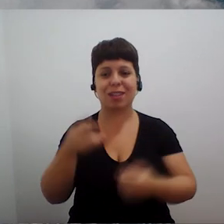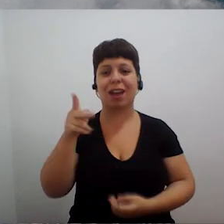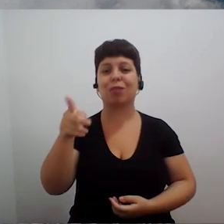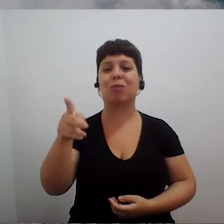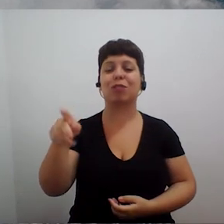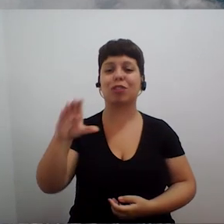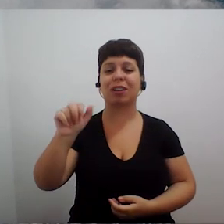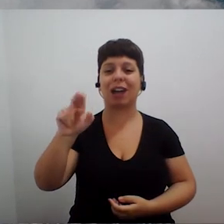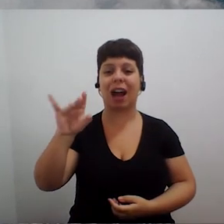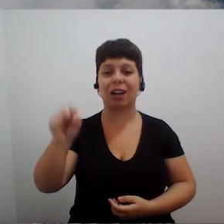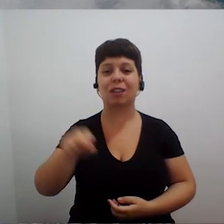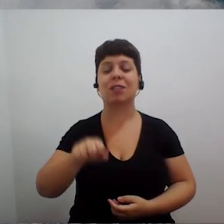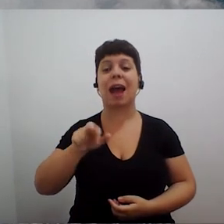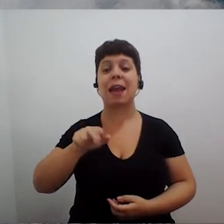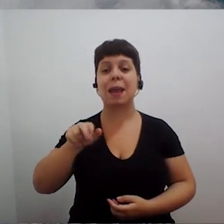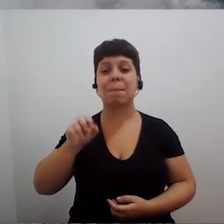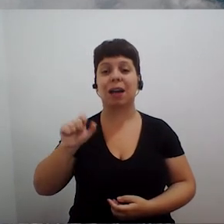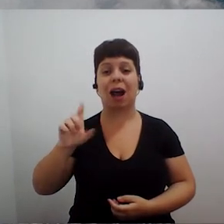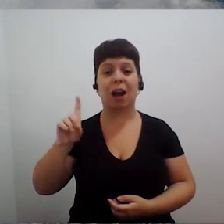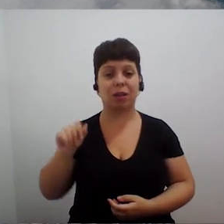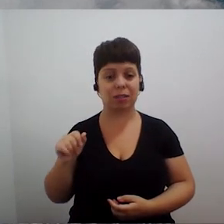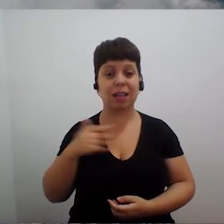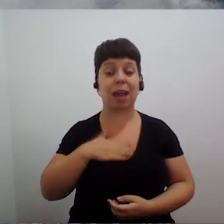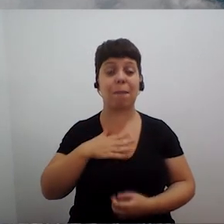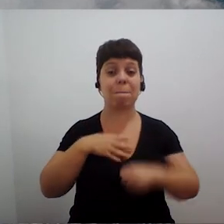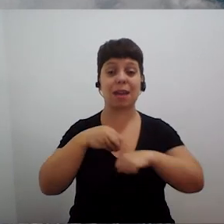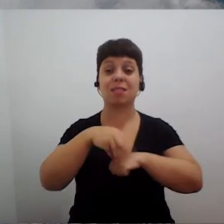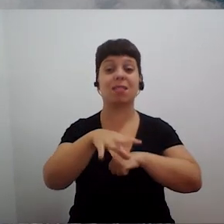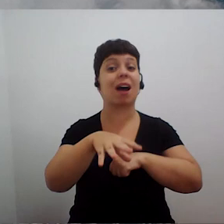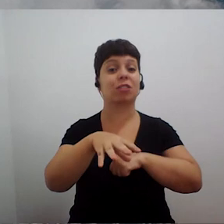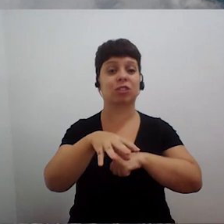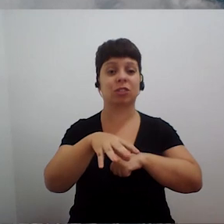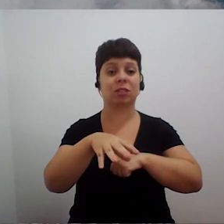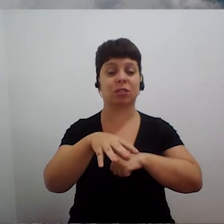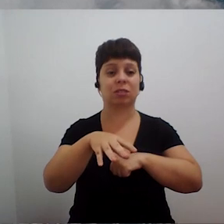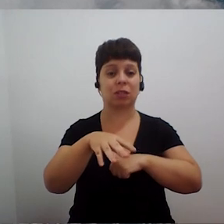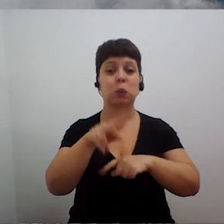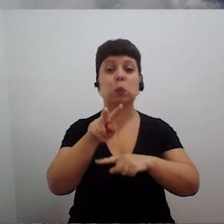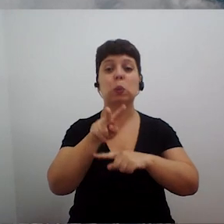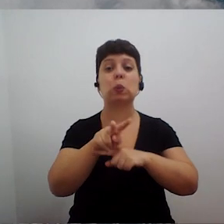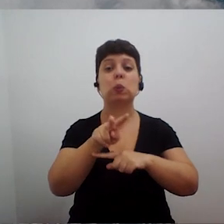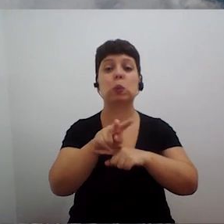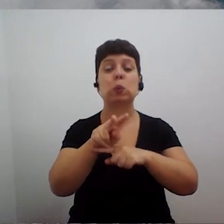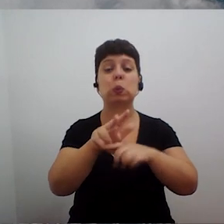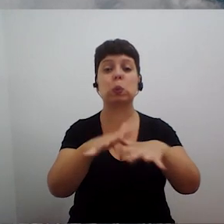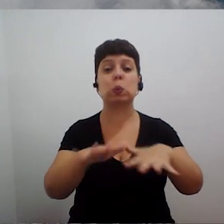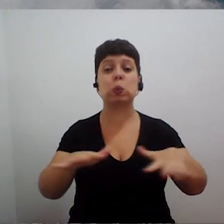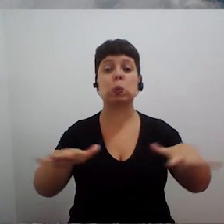com professor Carlos, irmã Alda e a minha mensagem é cuidemos do oceano, dos oceanos